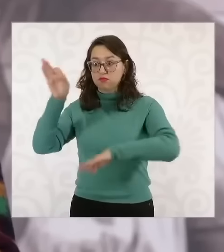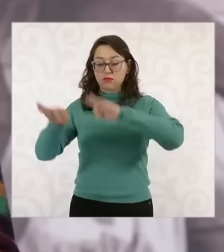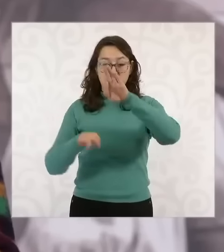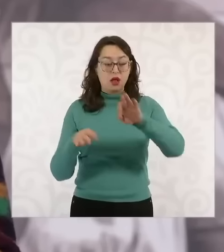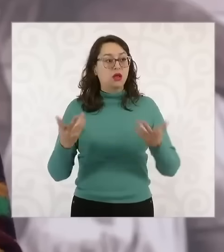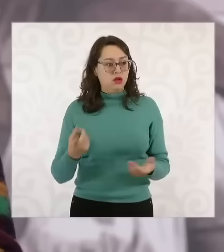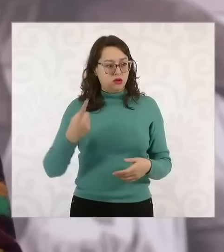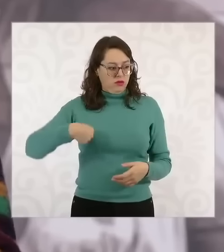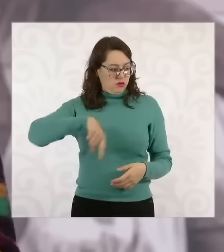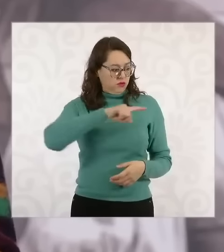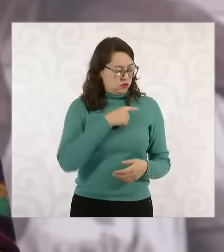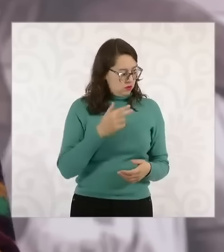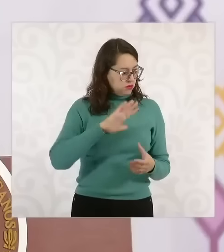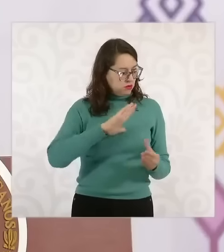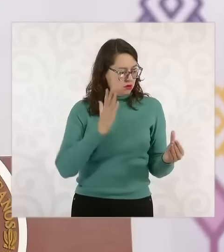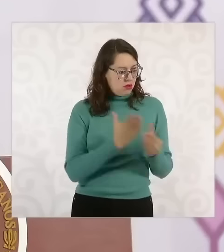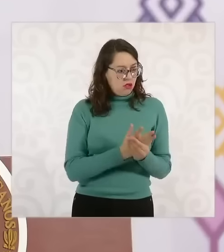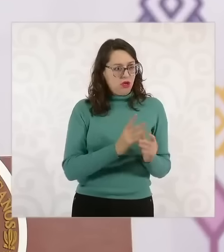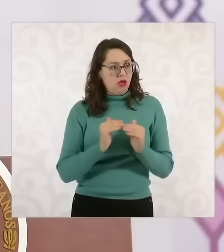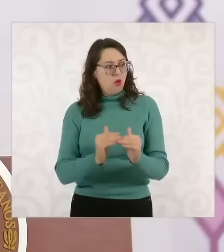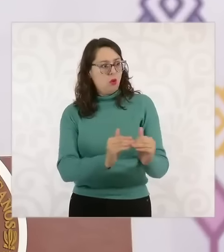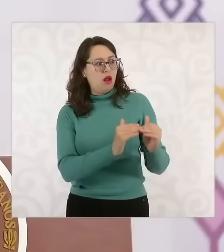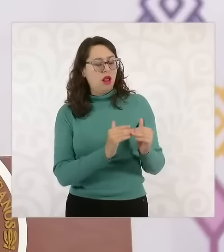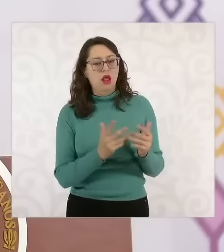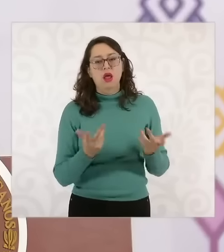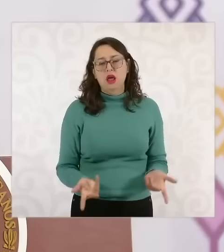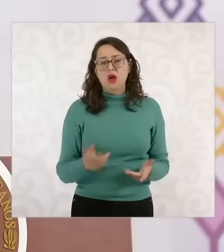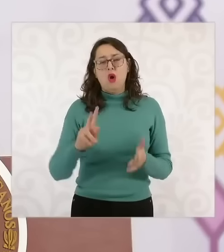checar cuál fue historial médico previo, de tal manera no tener que repetir estudios, no tener